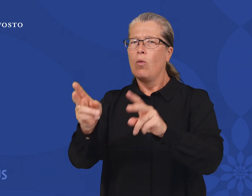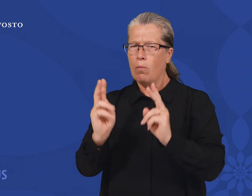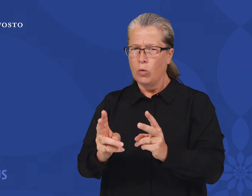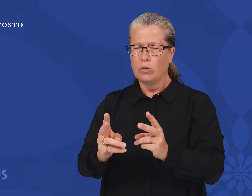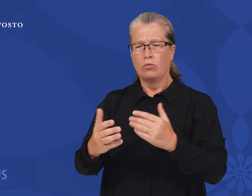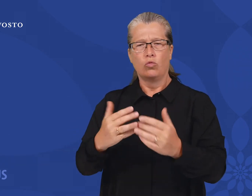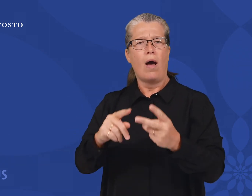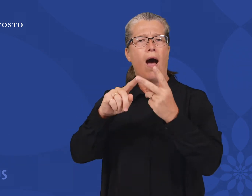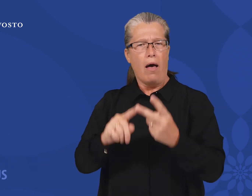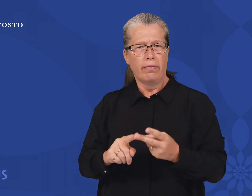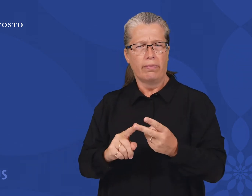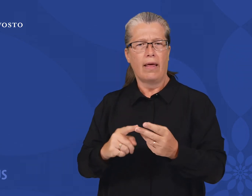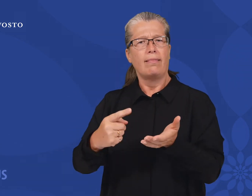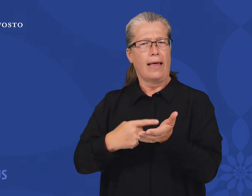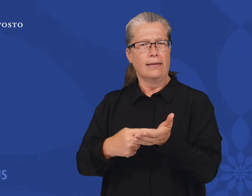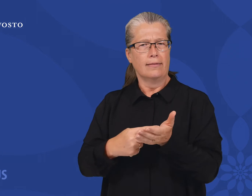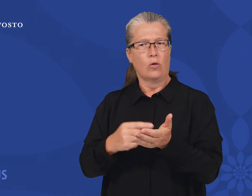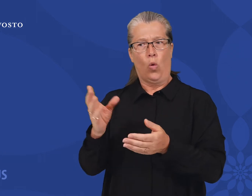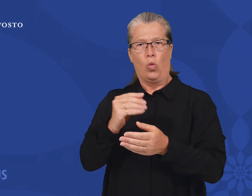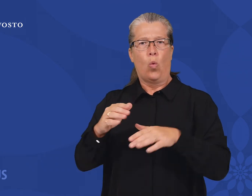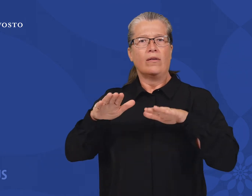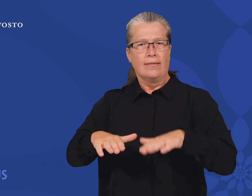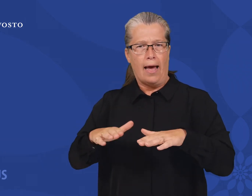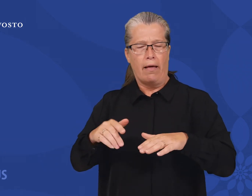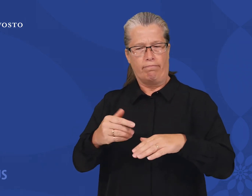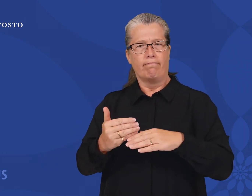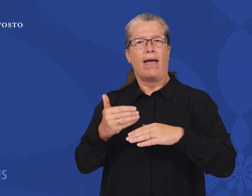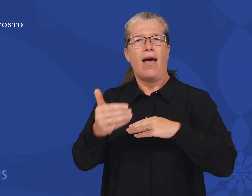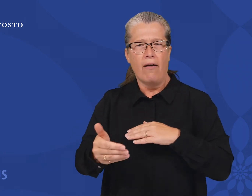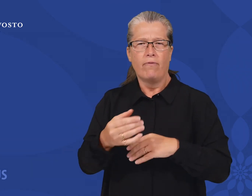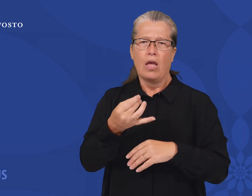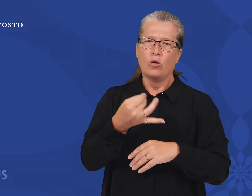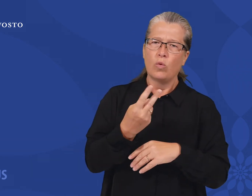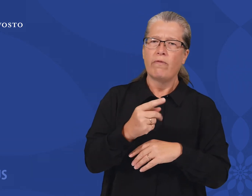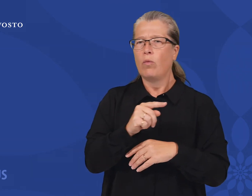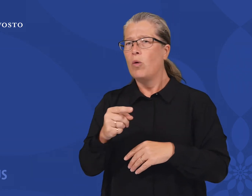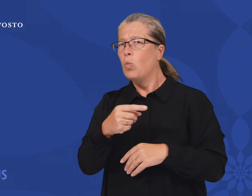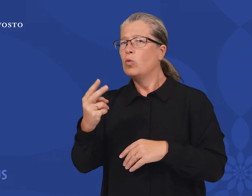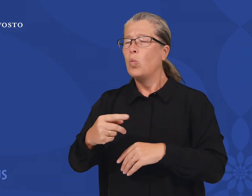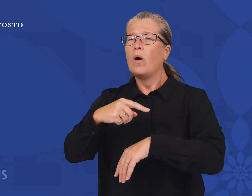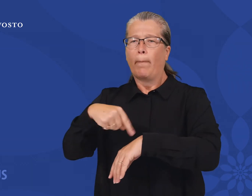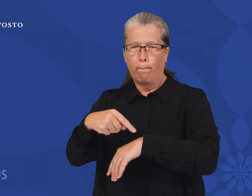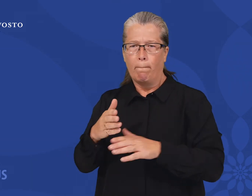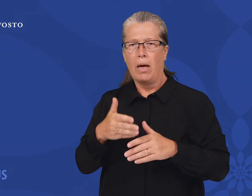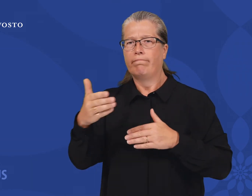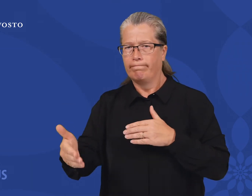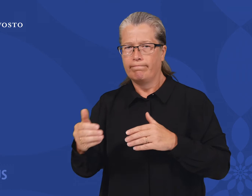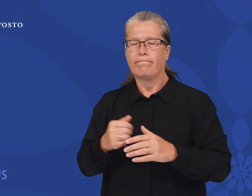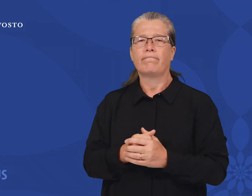till Finland och ett andra test inom 72–120 timmar efter inresan.